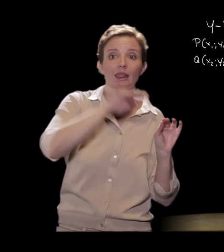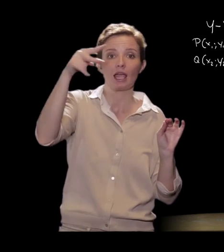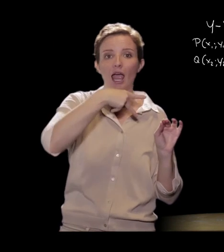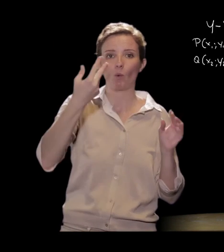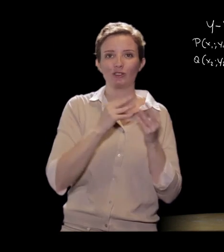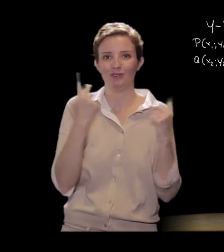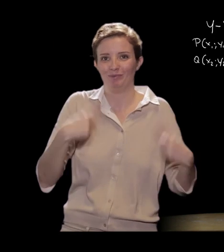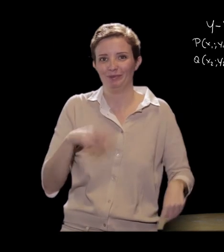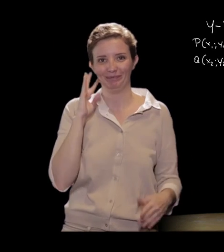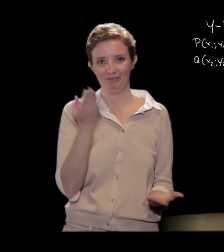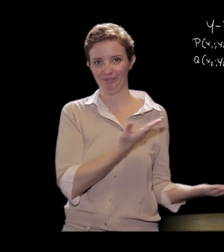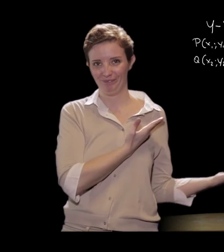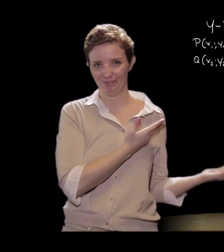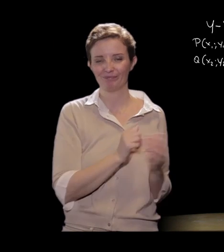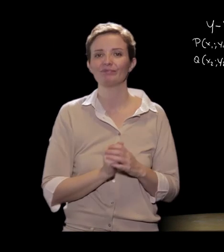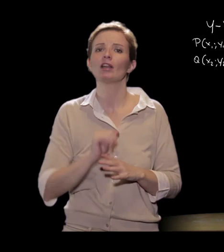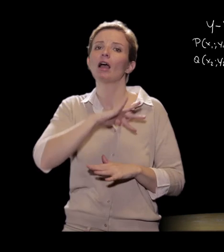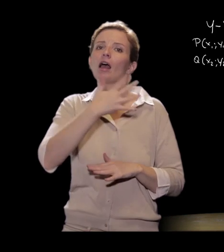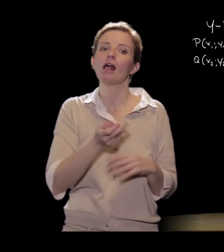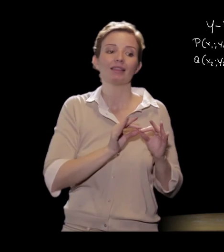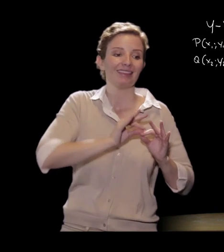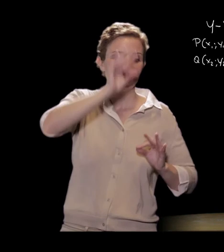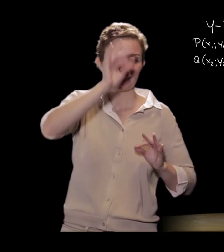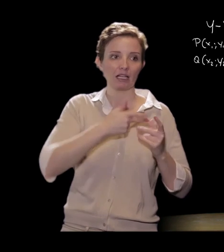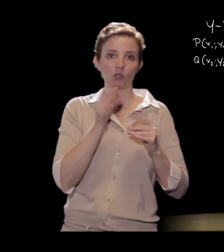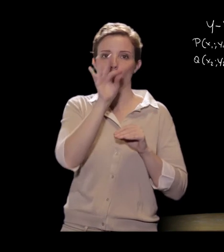Ora la formula che riguarda la distanza di un punto nel piano cartesiano